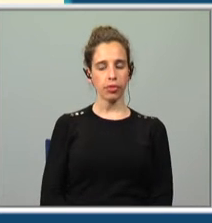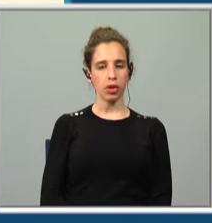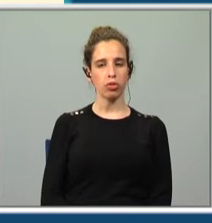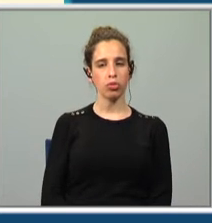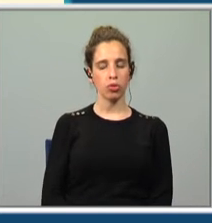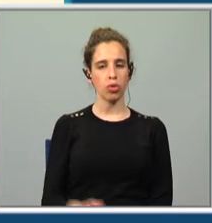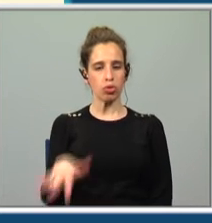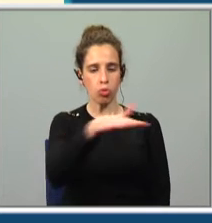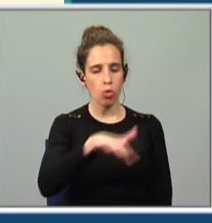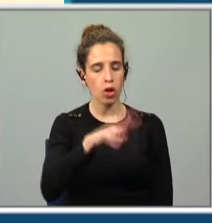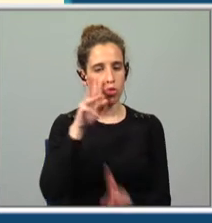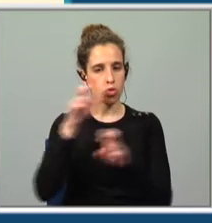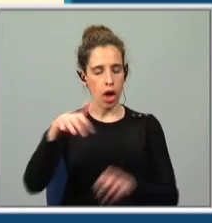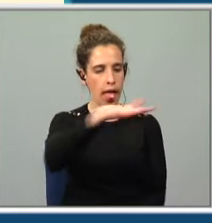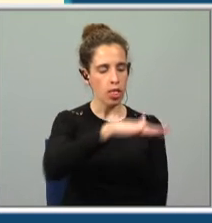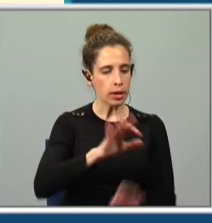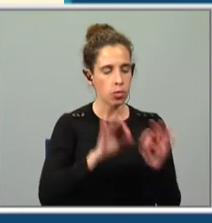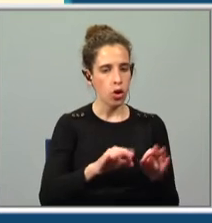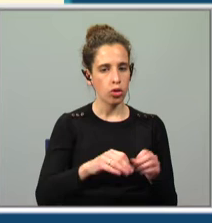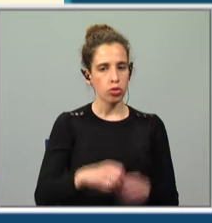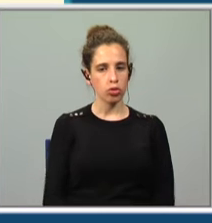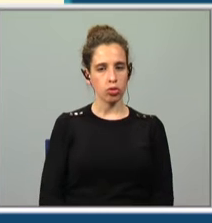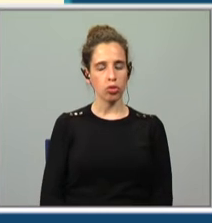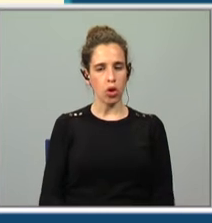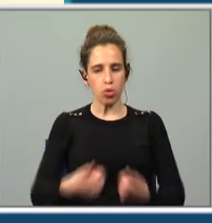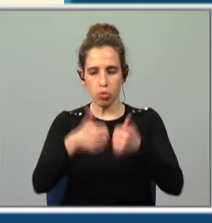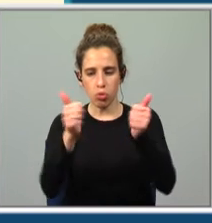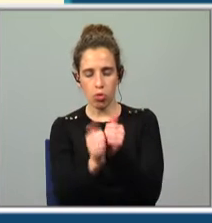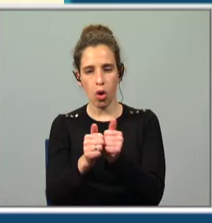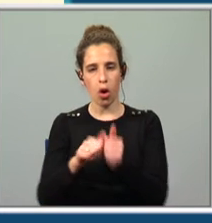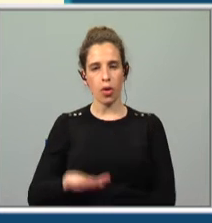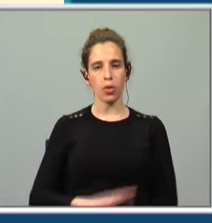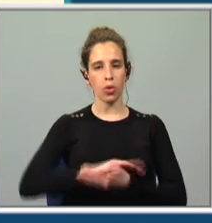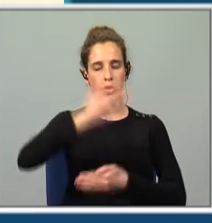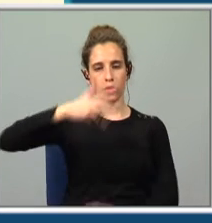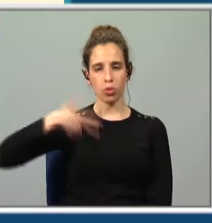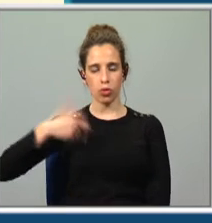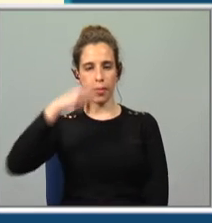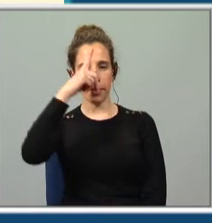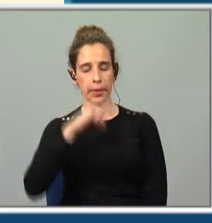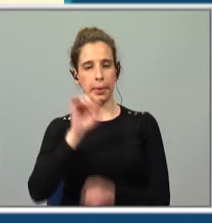intervenientes e descobrir localizar um desconto de soro vamos levar as pistas 利益相關者並發現血清折扣讓我們找出線索